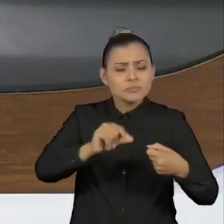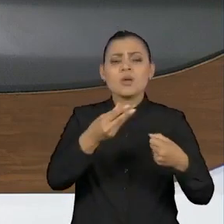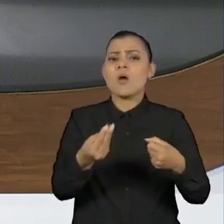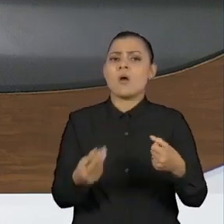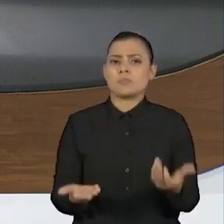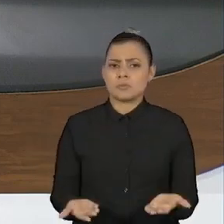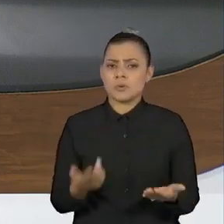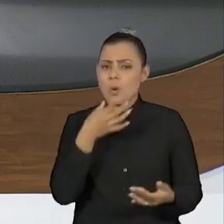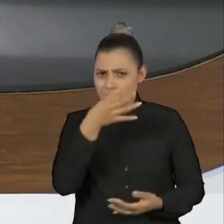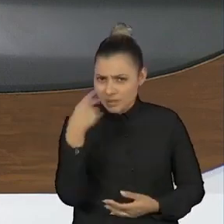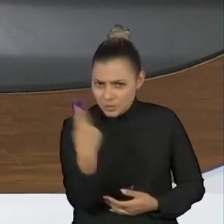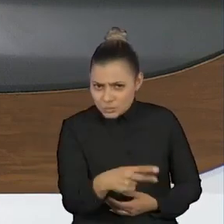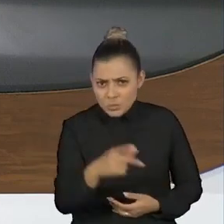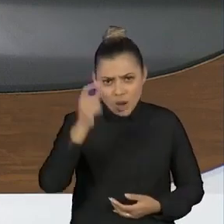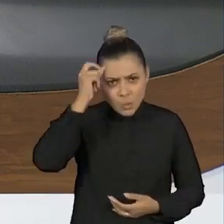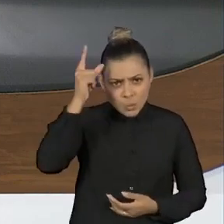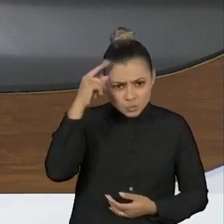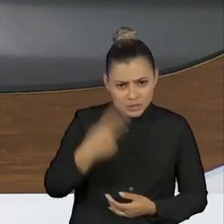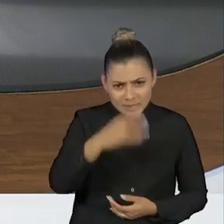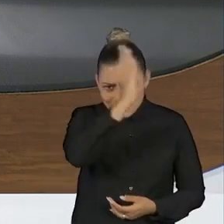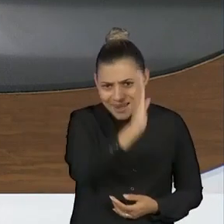Na sua opinião, a cultura brasileira está sob ataque?